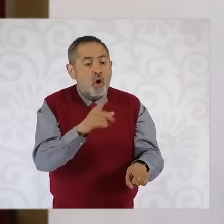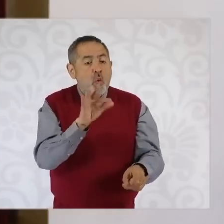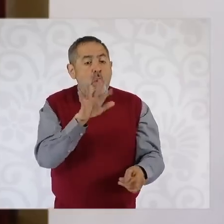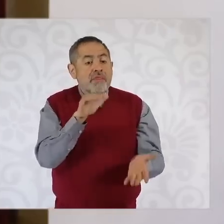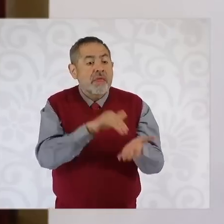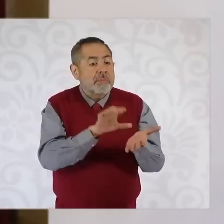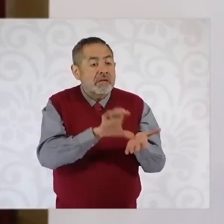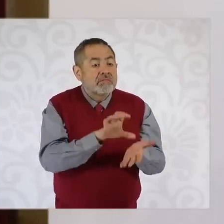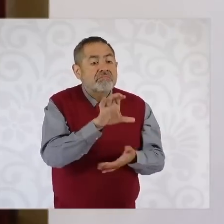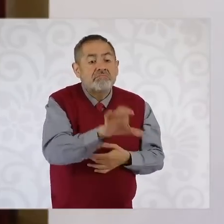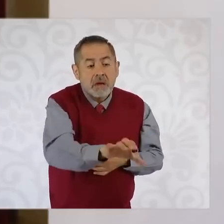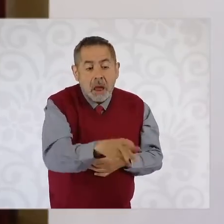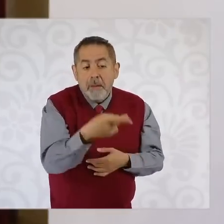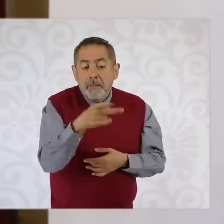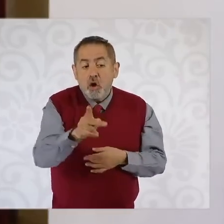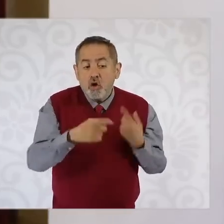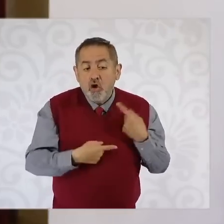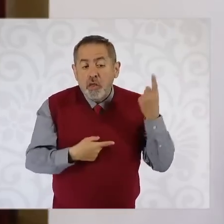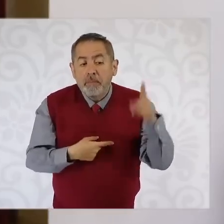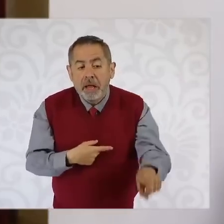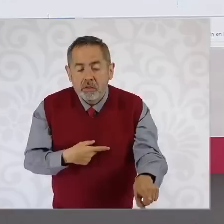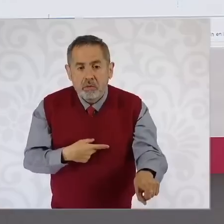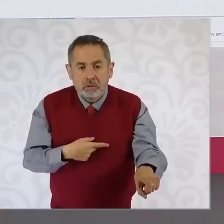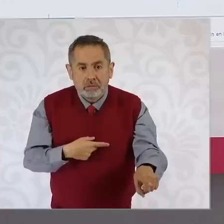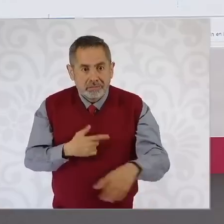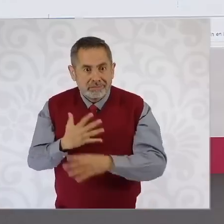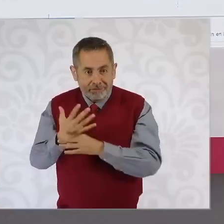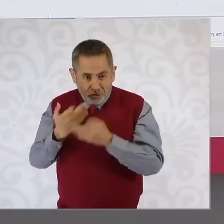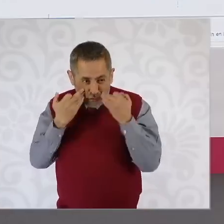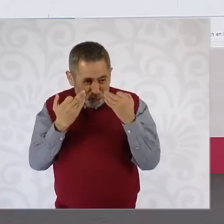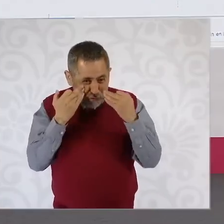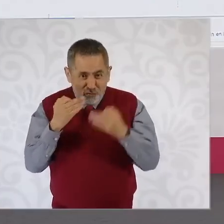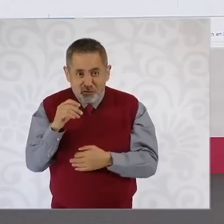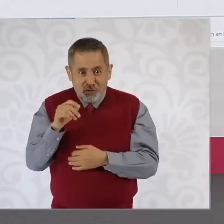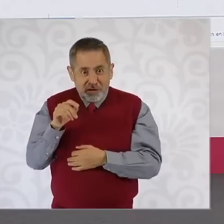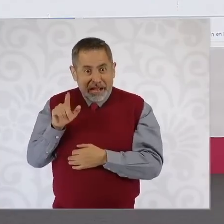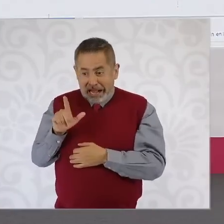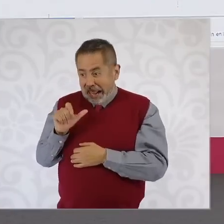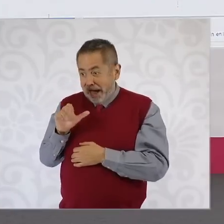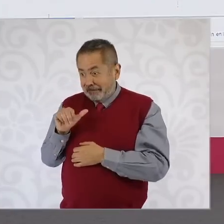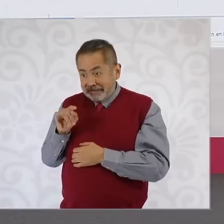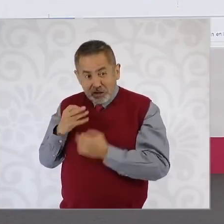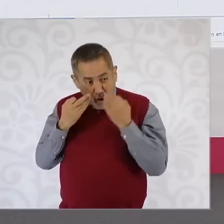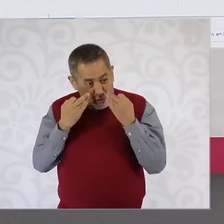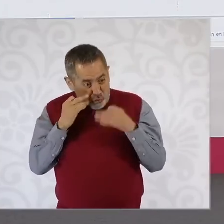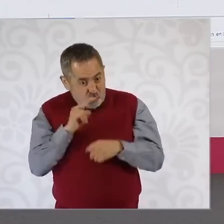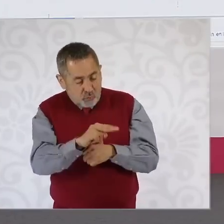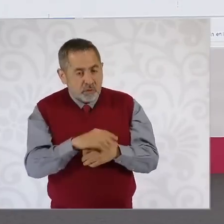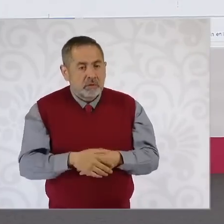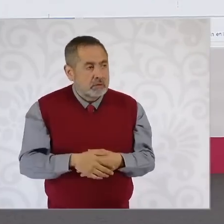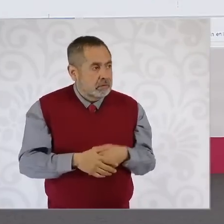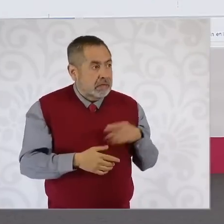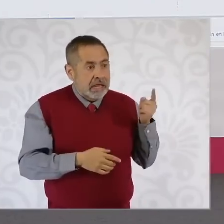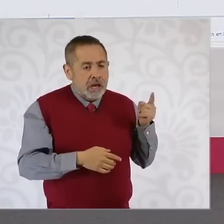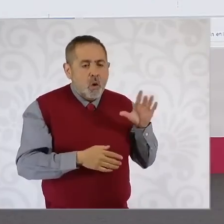Bastida que el presidente sedillo gestionó personalmente se le